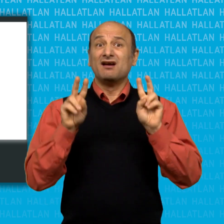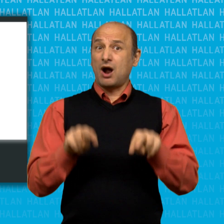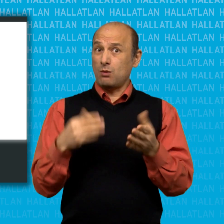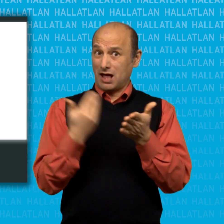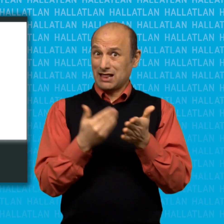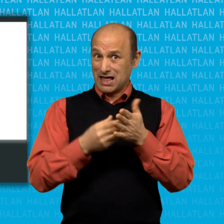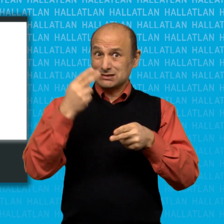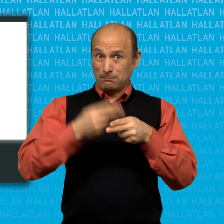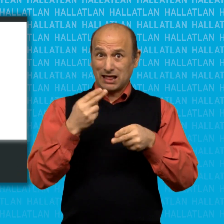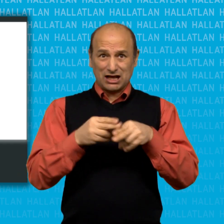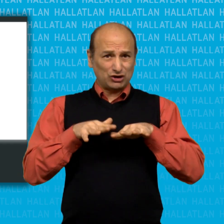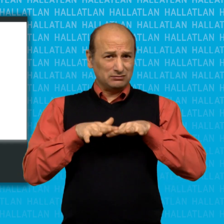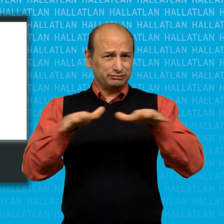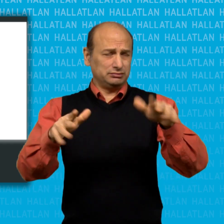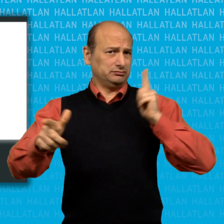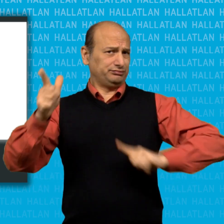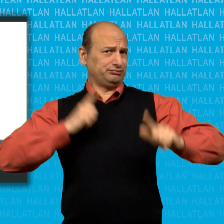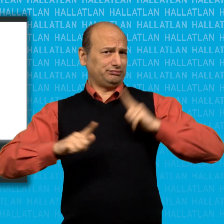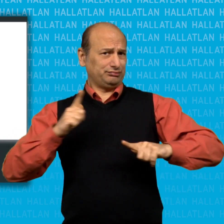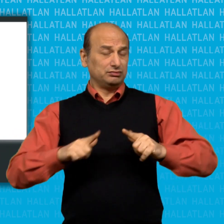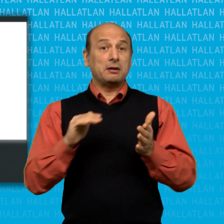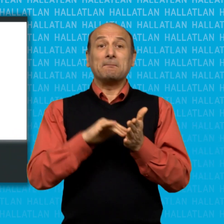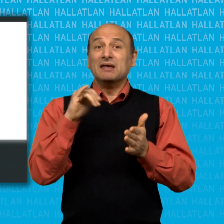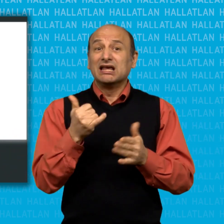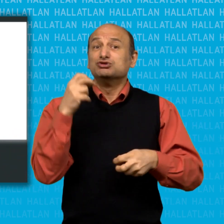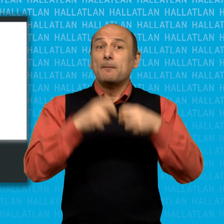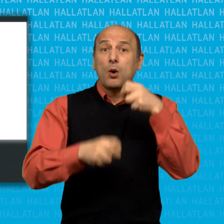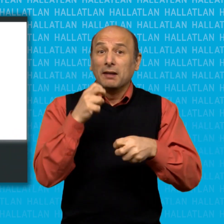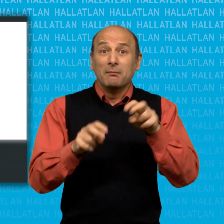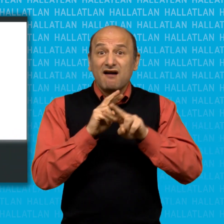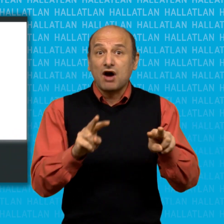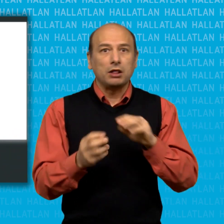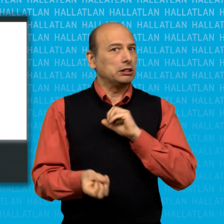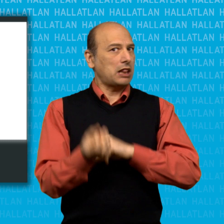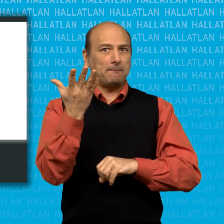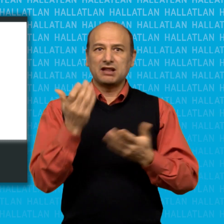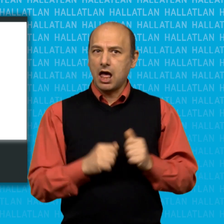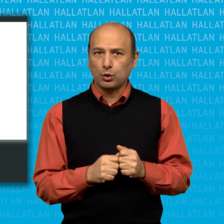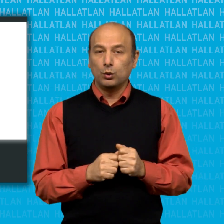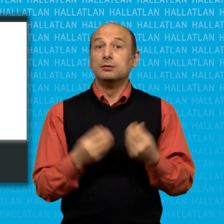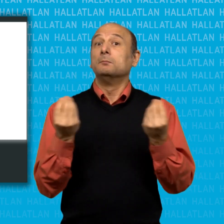Bár rendkívül gyakori jelenségről van szó, a probléma sokszor nem derül ki időben.